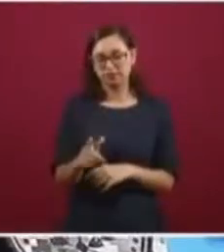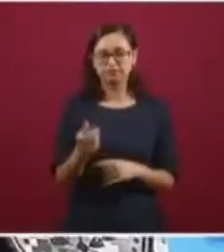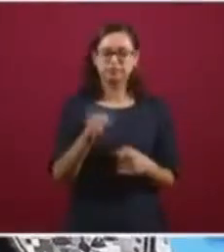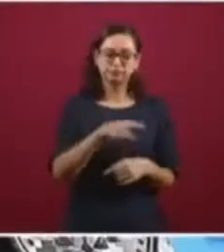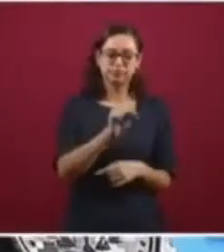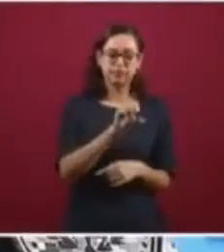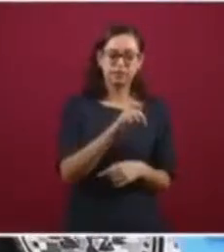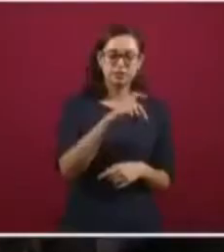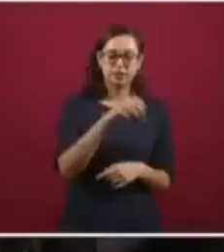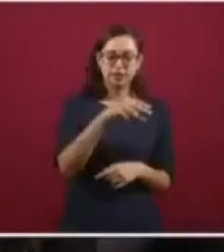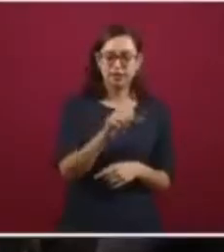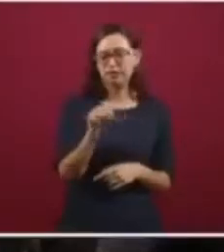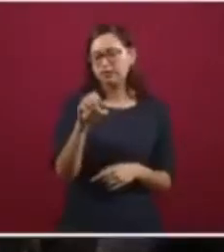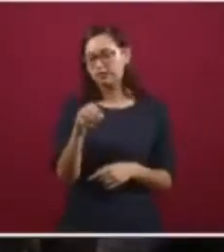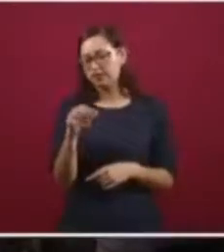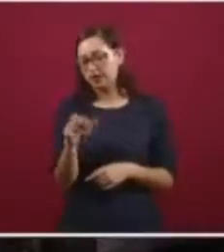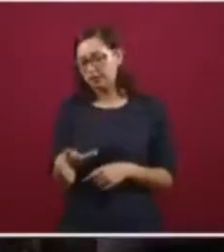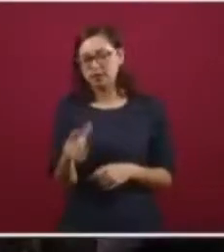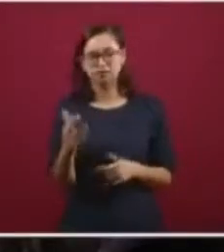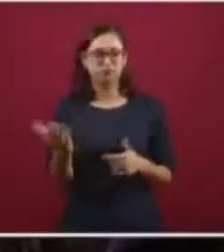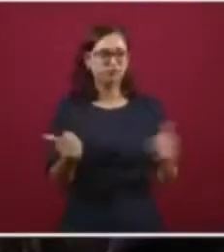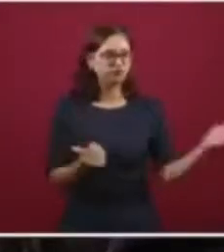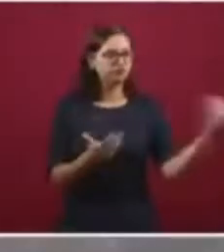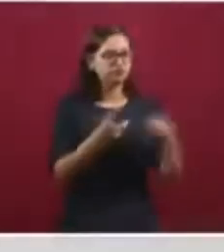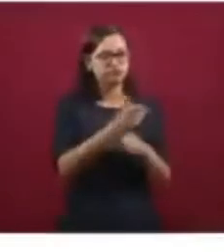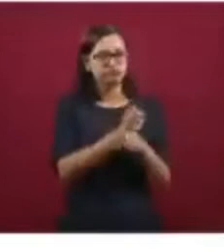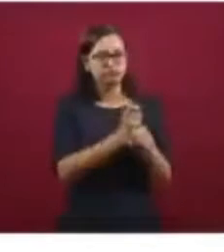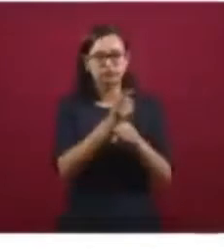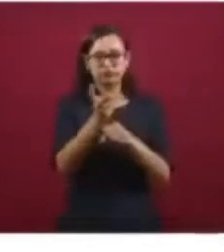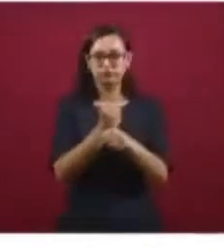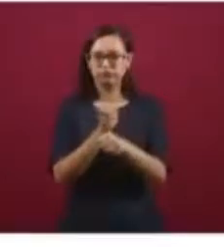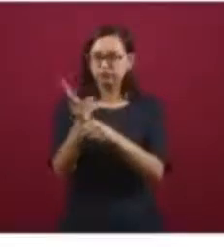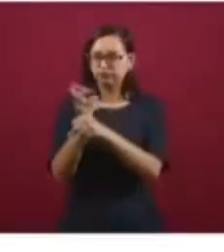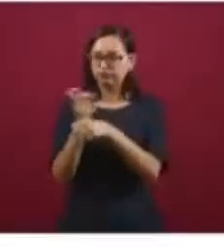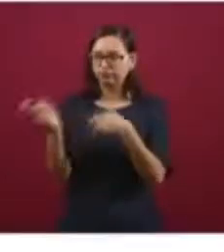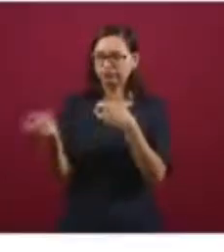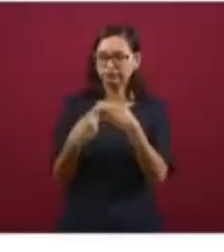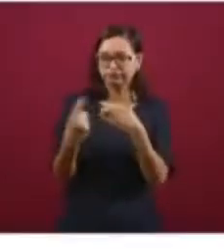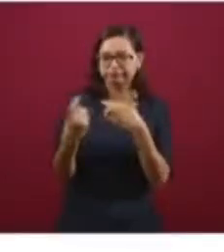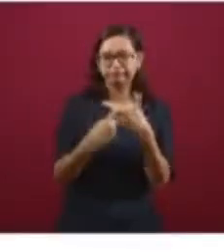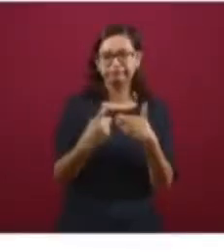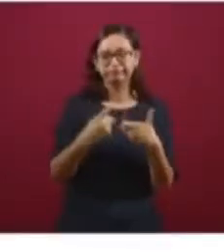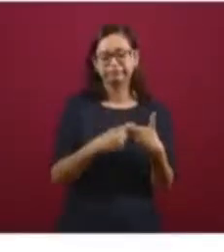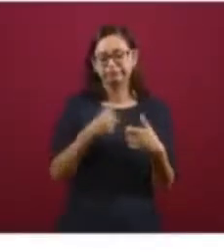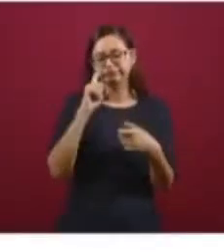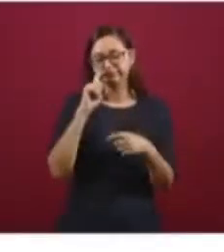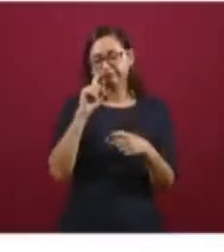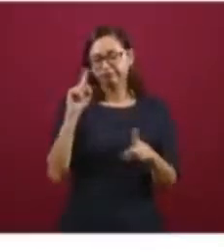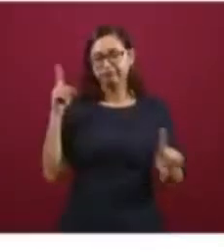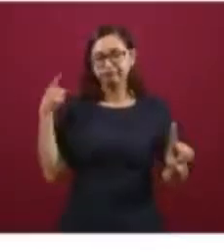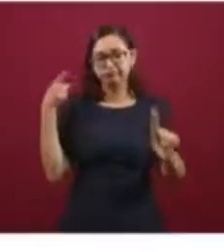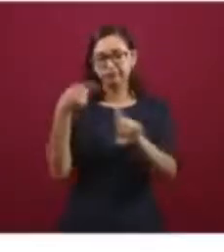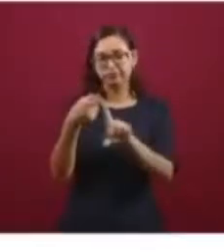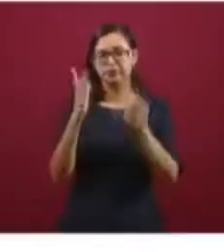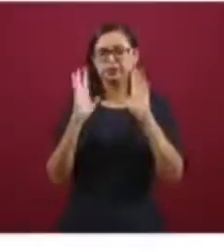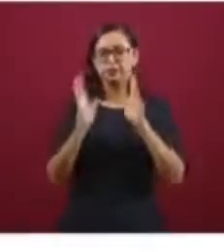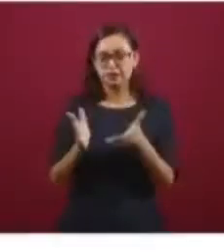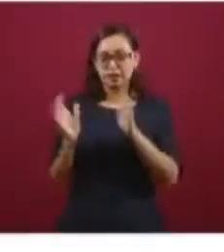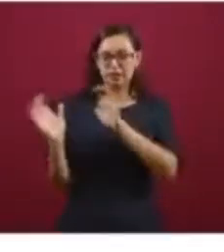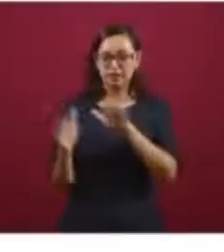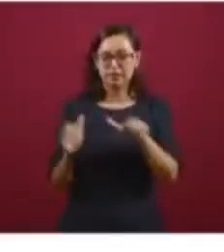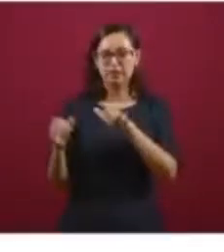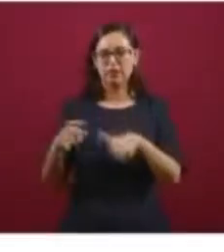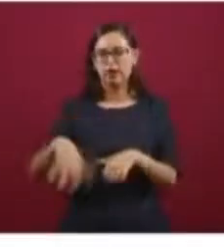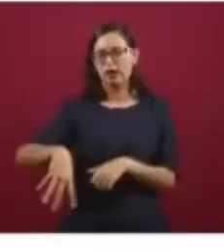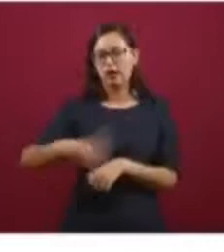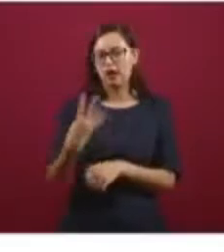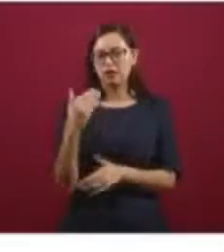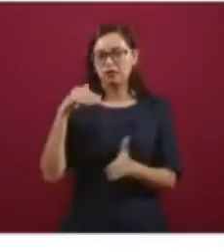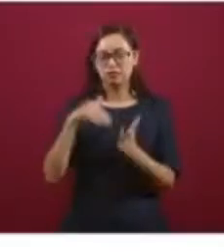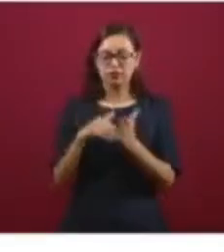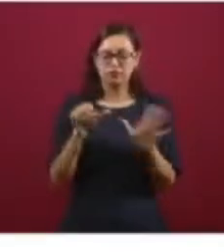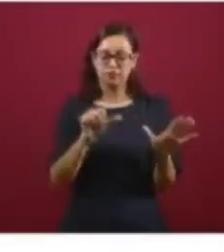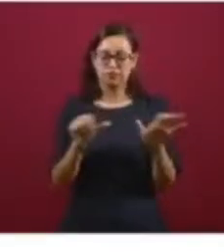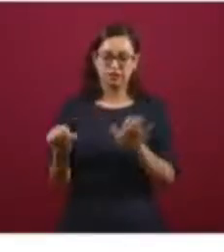como Semar y -como vemos ahí- de esa meta tenemos actualmente captados ya 14 mil 606,